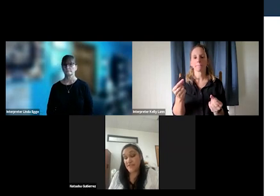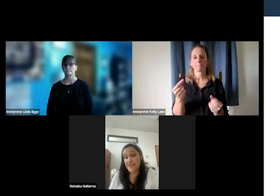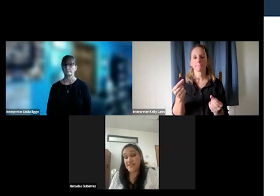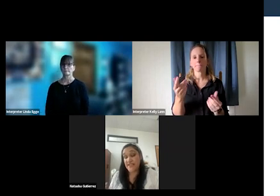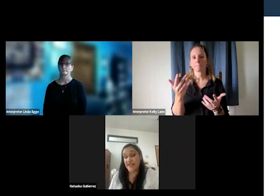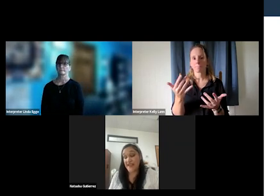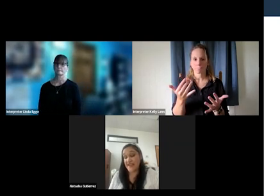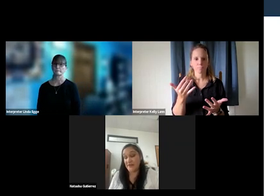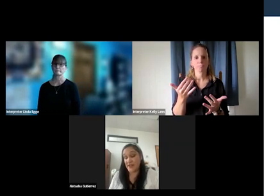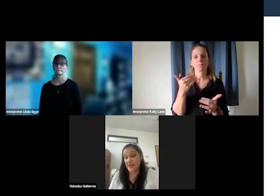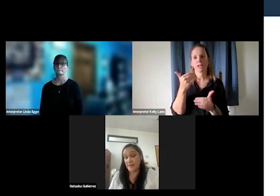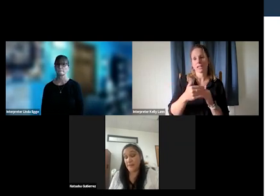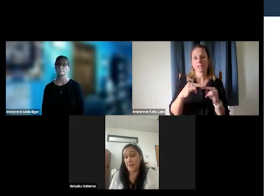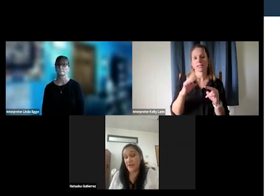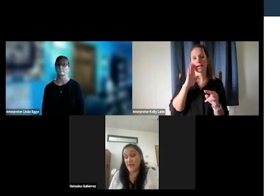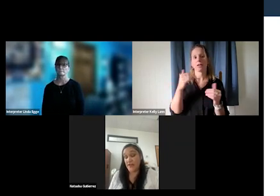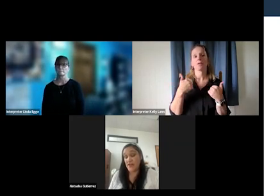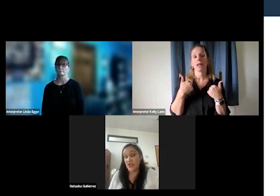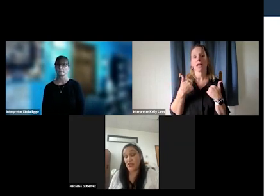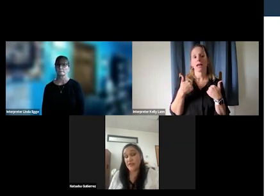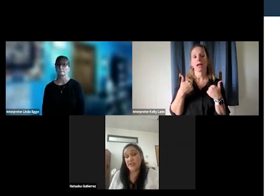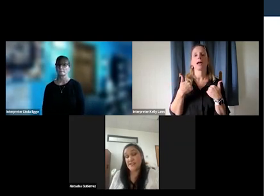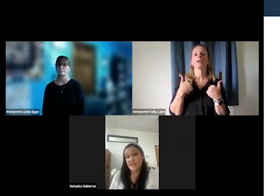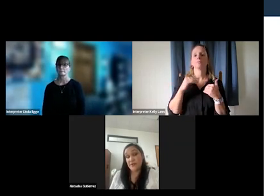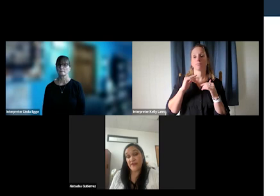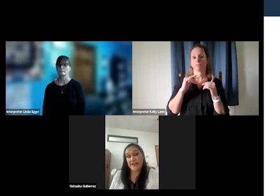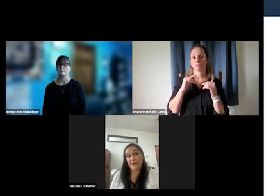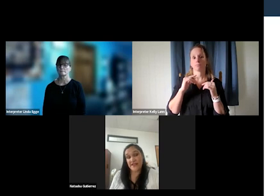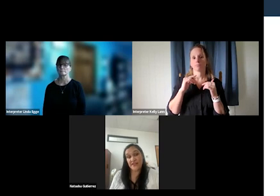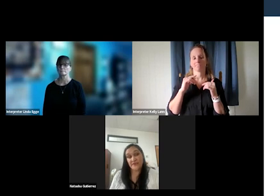En la siguiente diapositiva tengo... Pueden considerar proporcionar la opinión